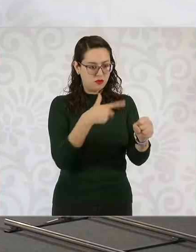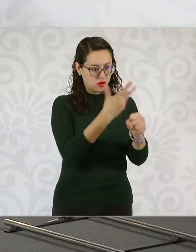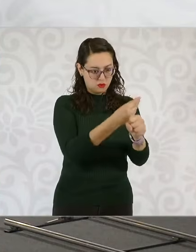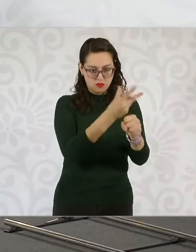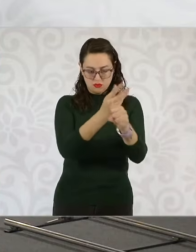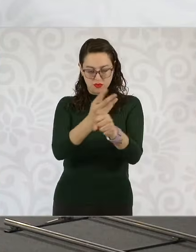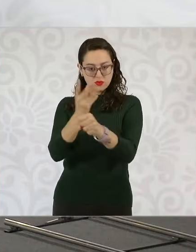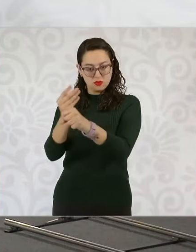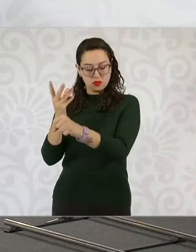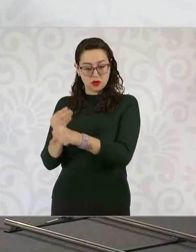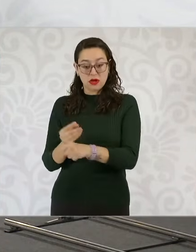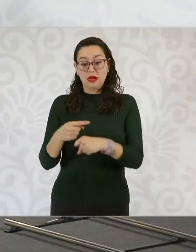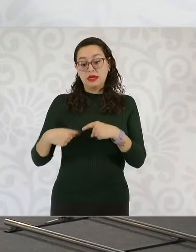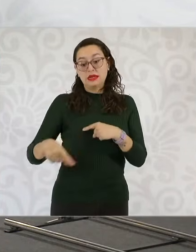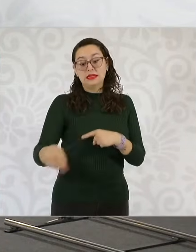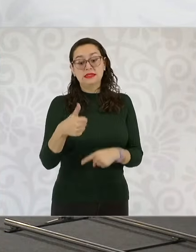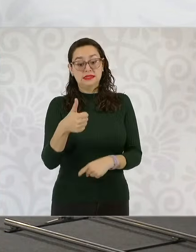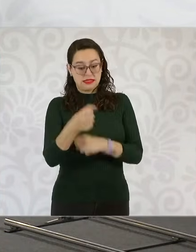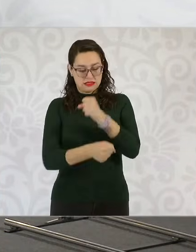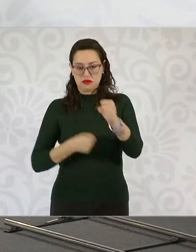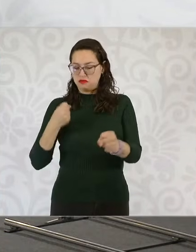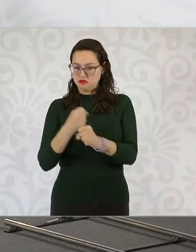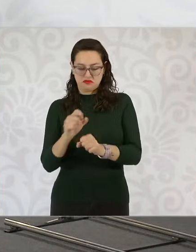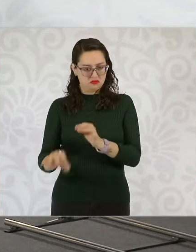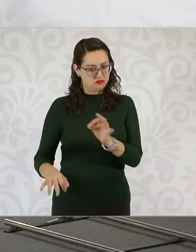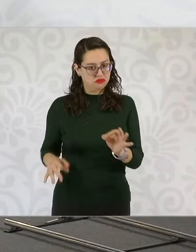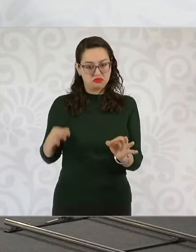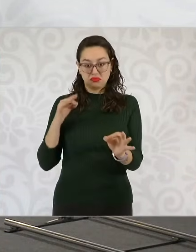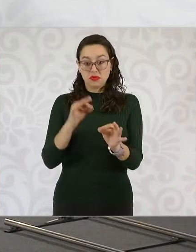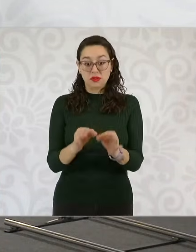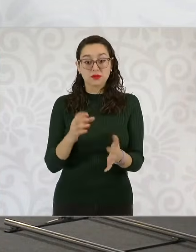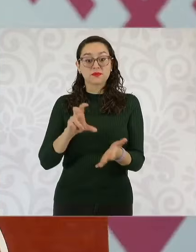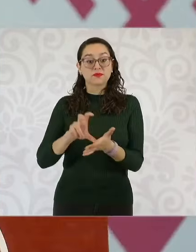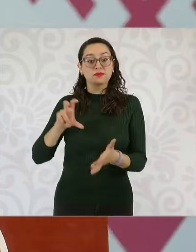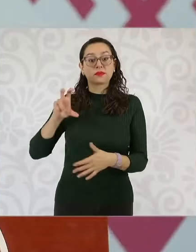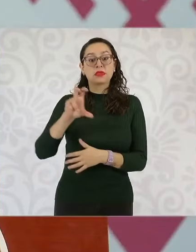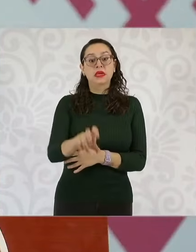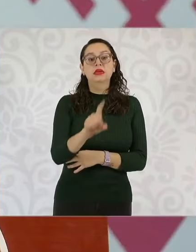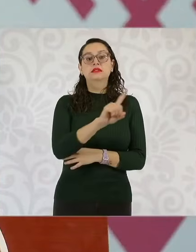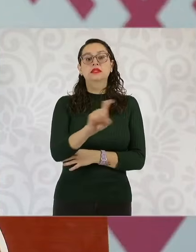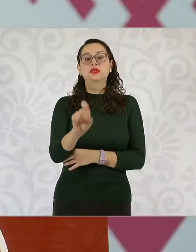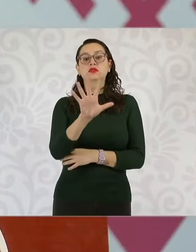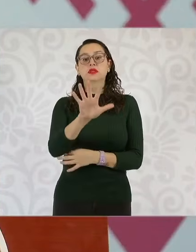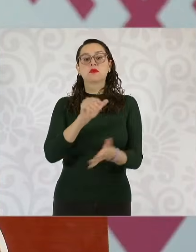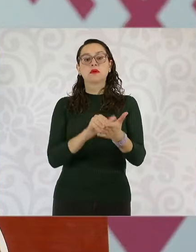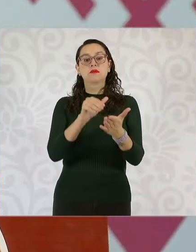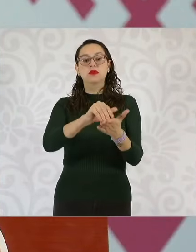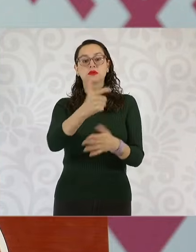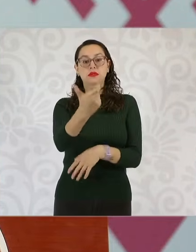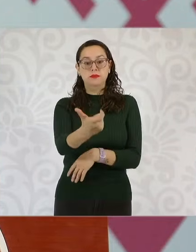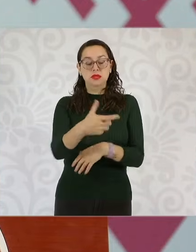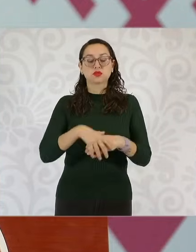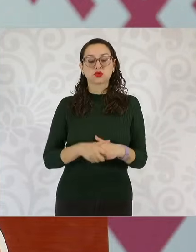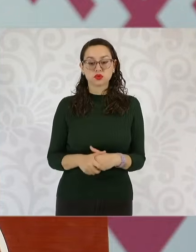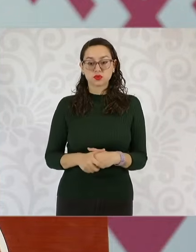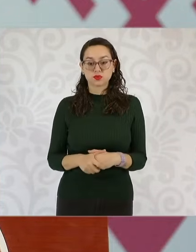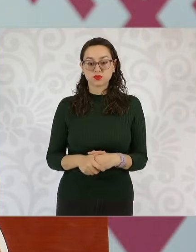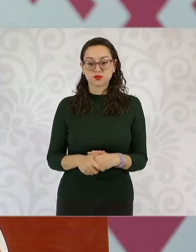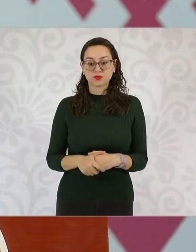en este sexenio vamos a concluir con una inversión de 105,000 millones de pesos vamos a a concluir